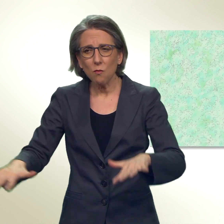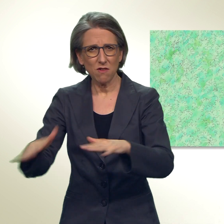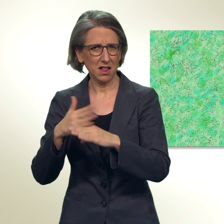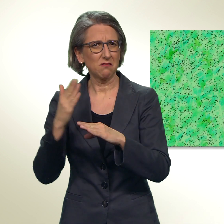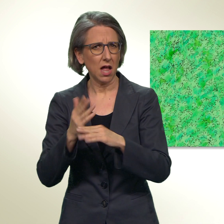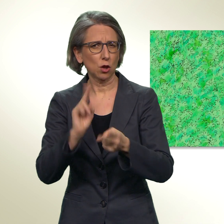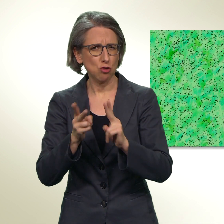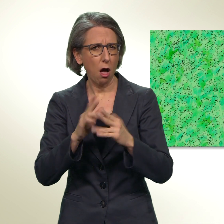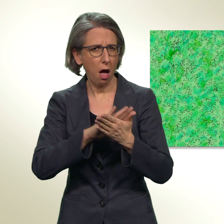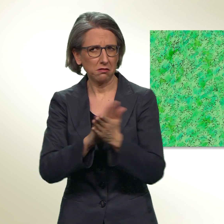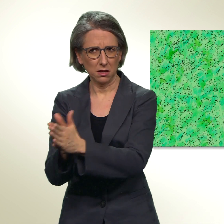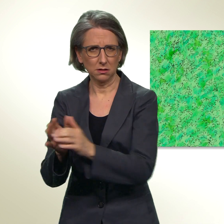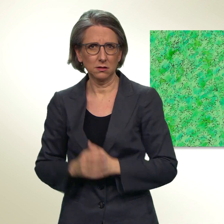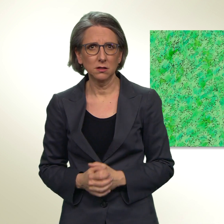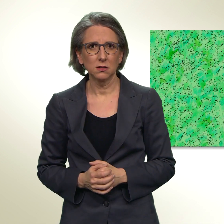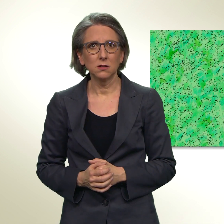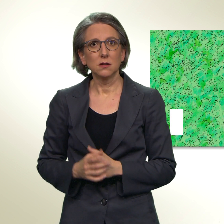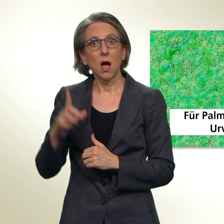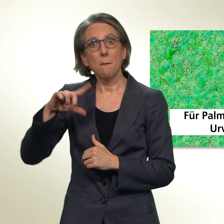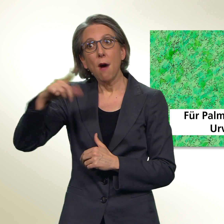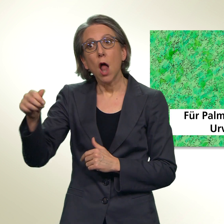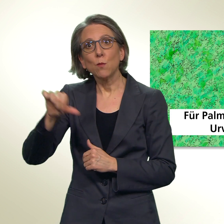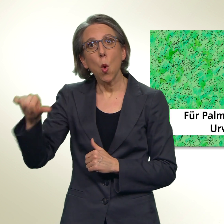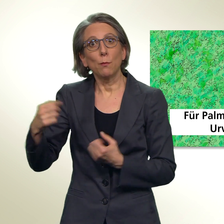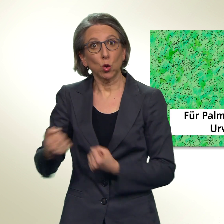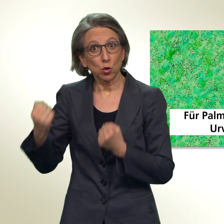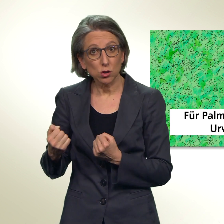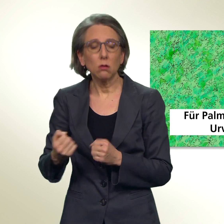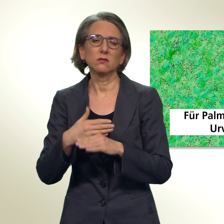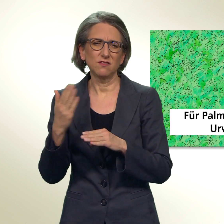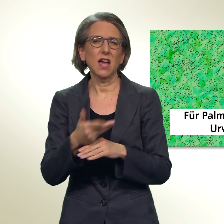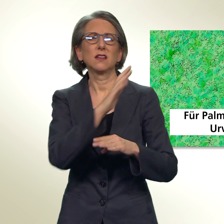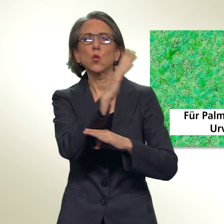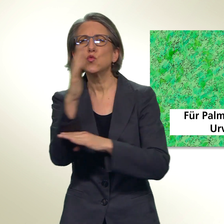Für die Produktion von Palmöl würde weiterhin viel artenreicher Urwald zerstört